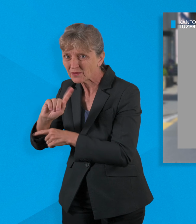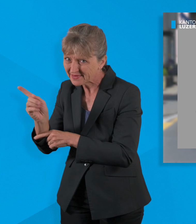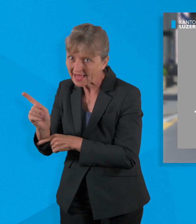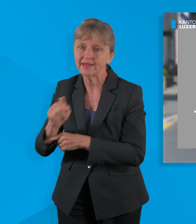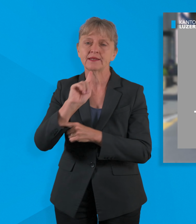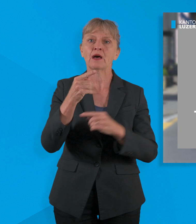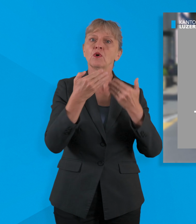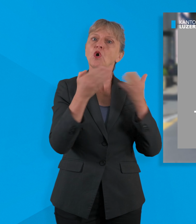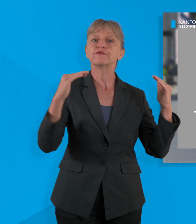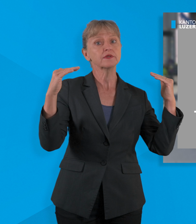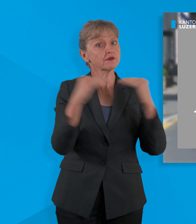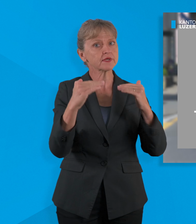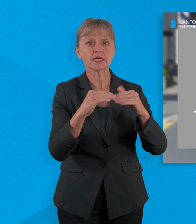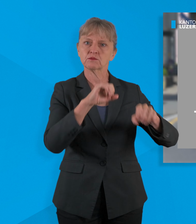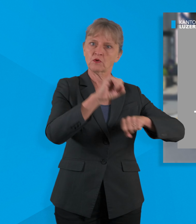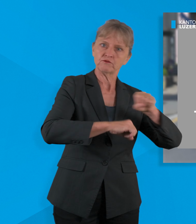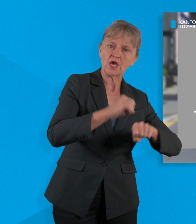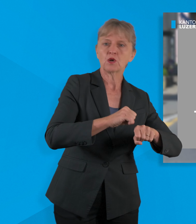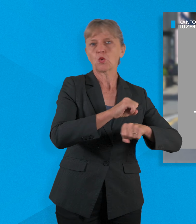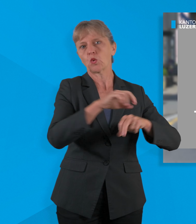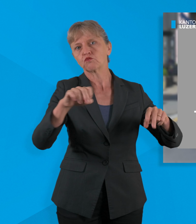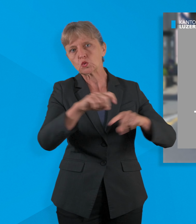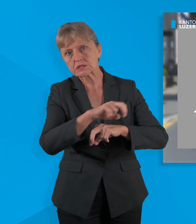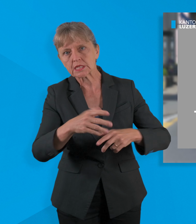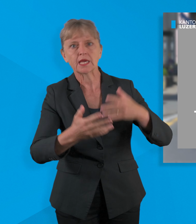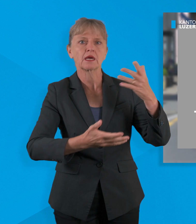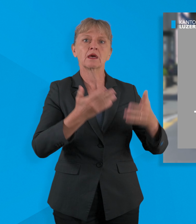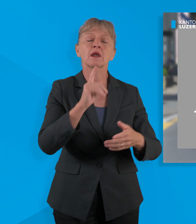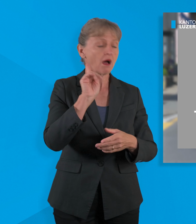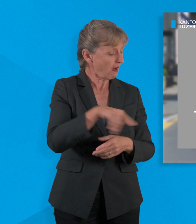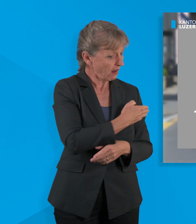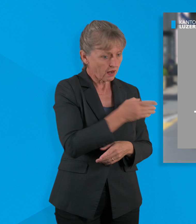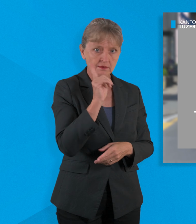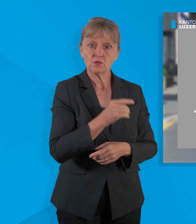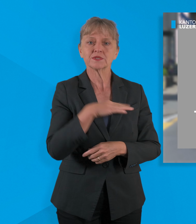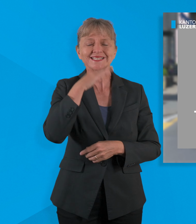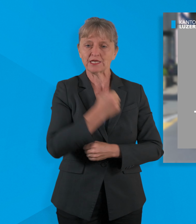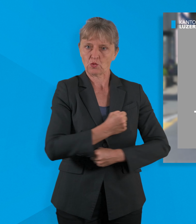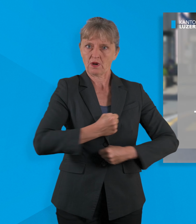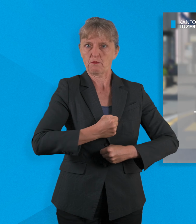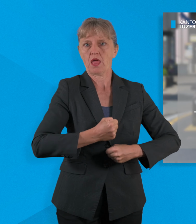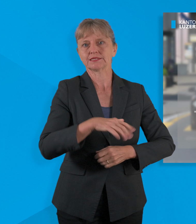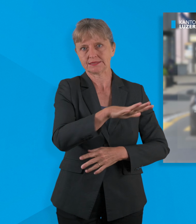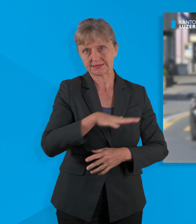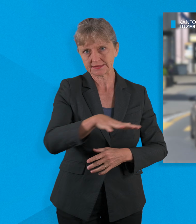Auch der öffentliche Verkehr, Velos, Fussgängerinnen und Fussgänger müssen auf den Strassen über genügend Platz verfügen.